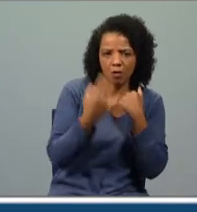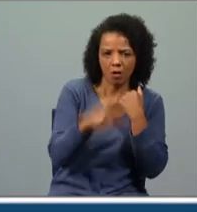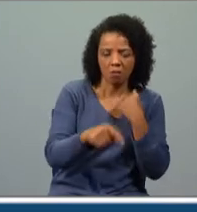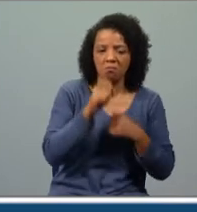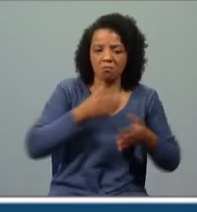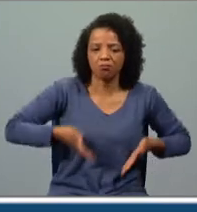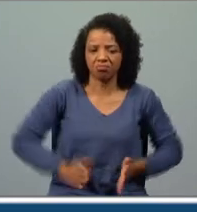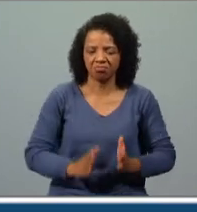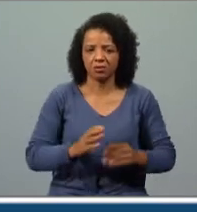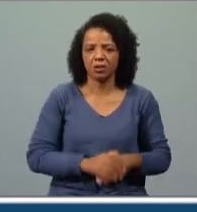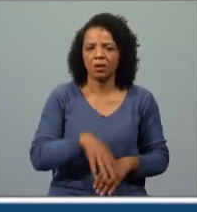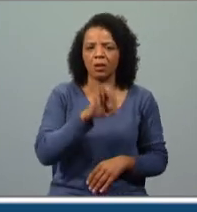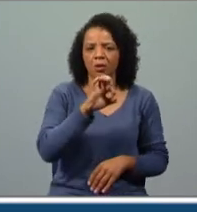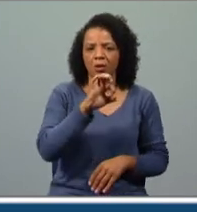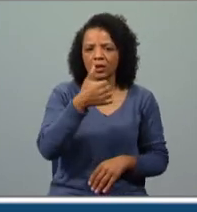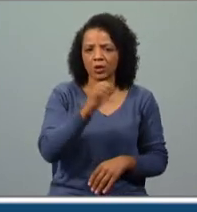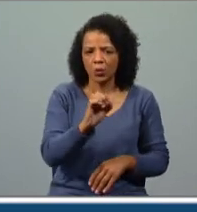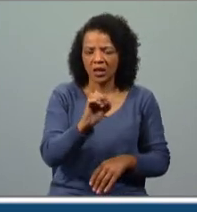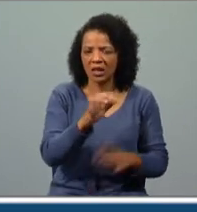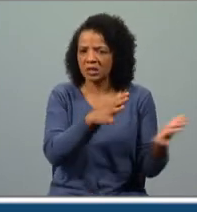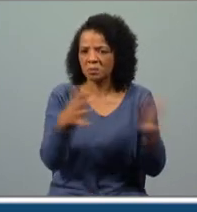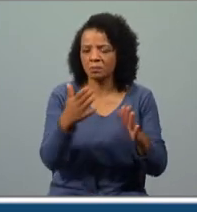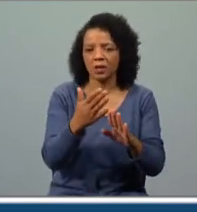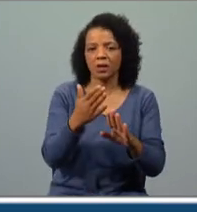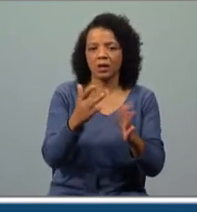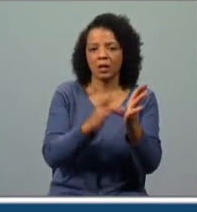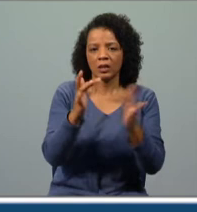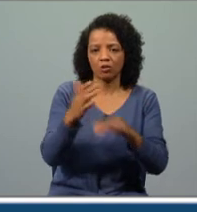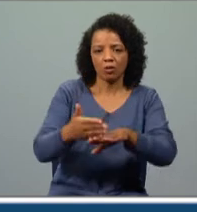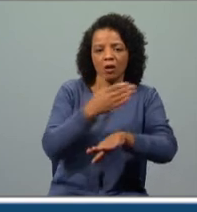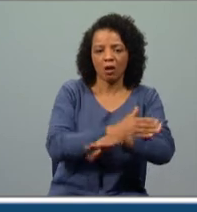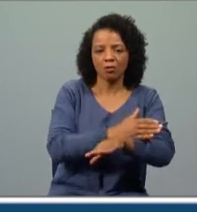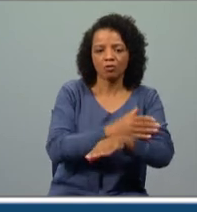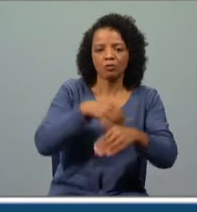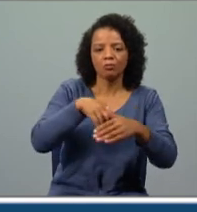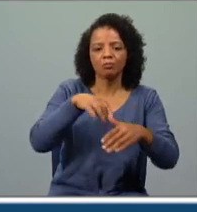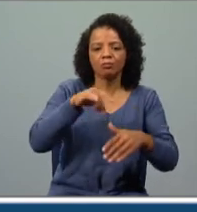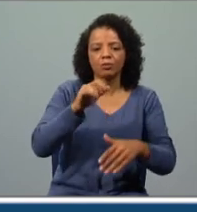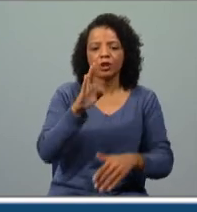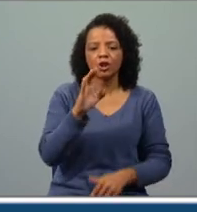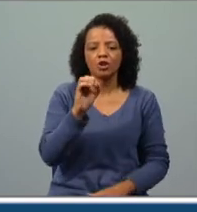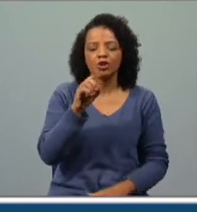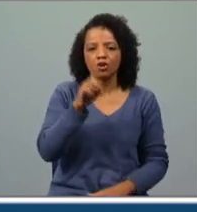nascido por volta de 850 anos de Cristo algures na zona A Ele atribui-se a 距基督約 850 年出生A區的某處它歸因於